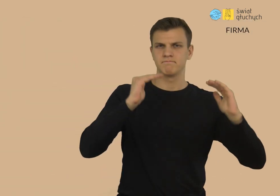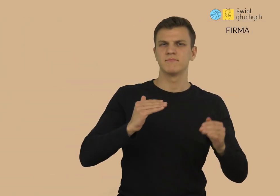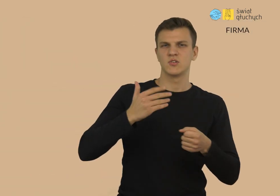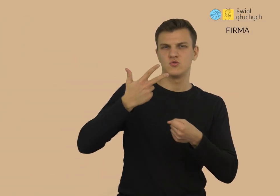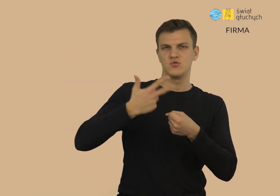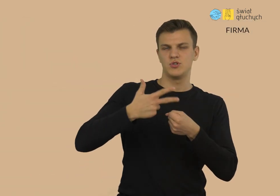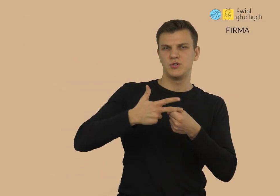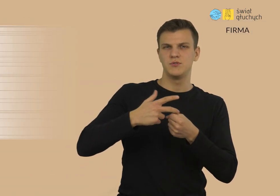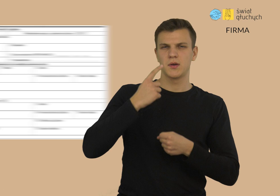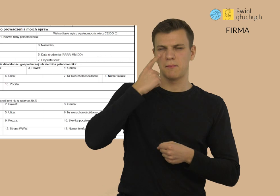Kolejny, 30 punkt.